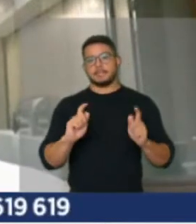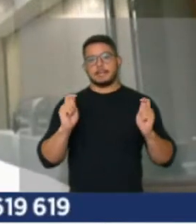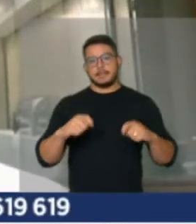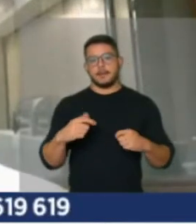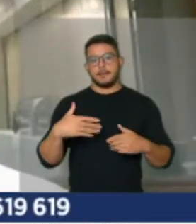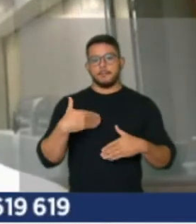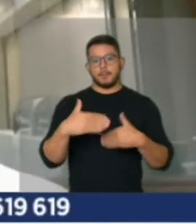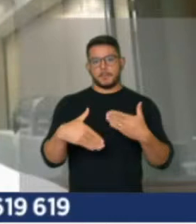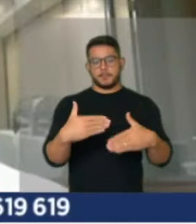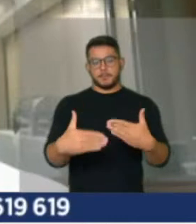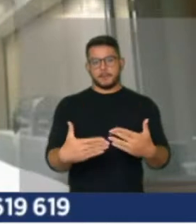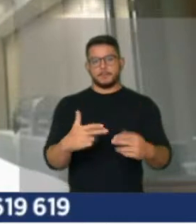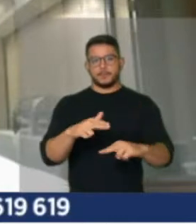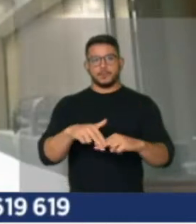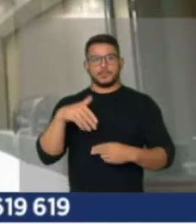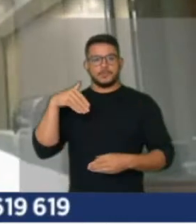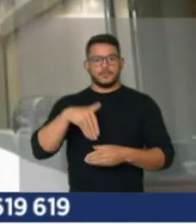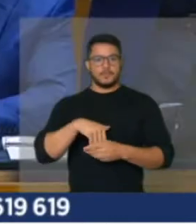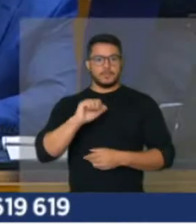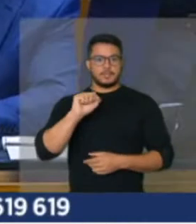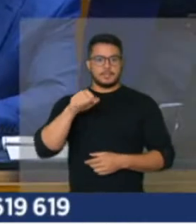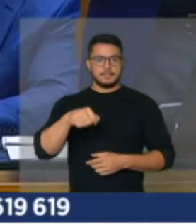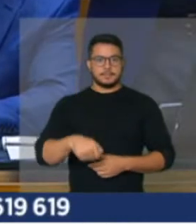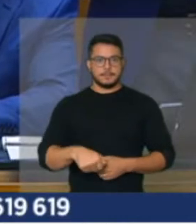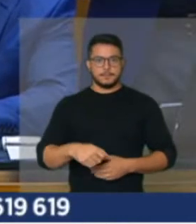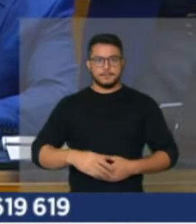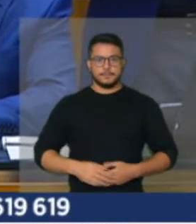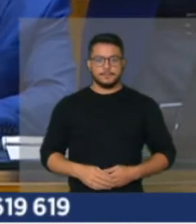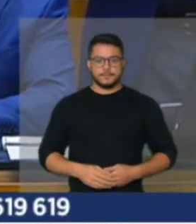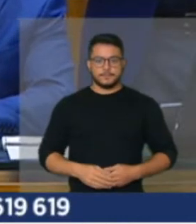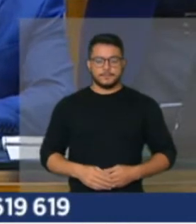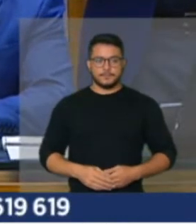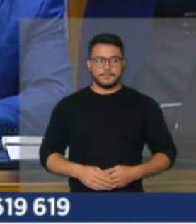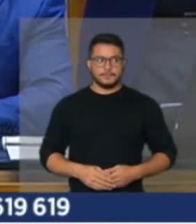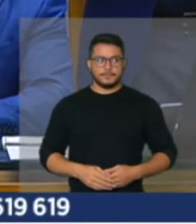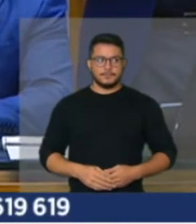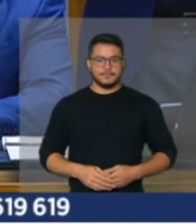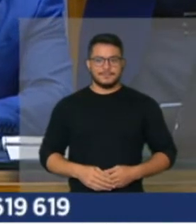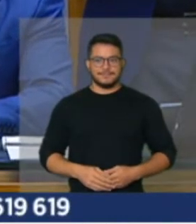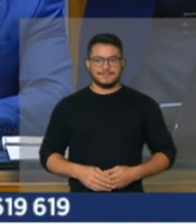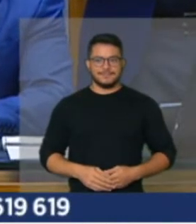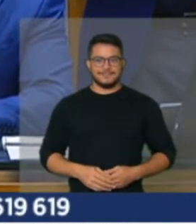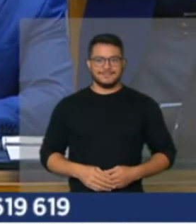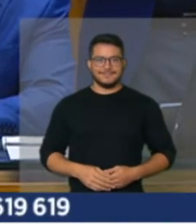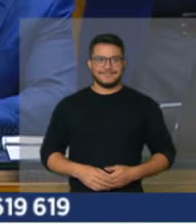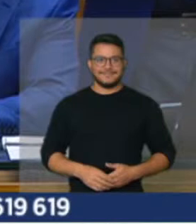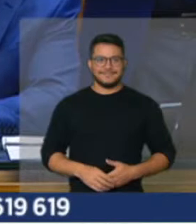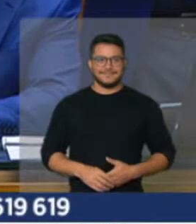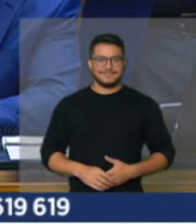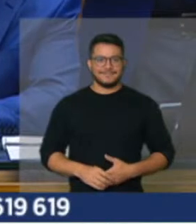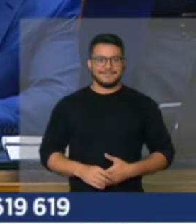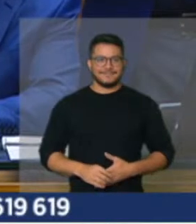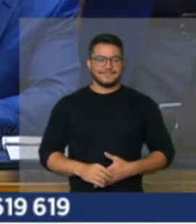CIDADANIA SIM. -- [DEPUTADO]: REPUBLICANOS, PRESIDENTE. -- [PRESIDENTE]: REPUBLICANOS. -- [DEPUTADO]: